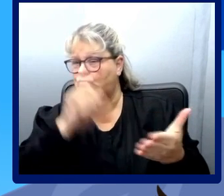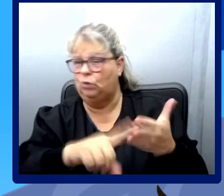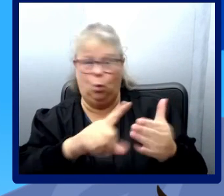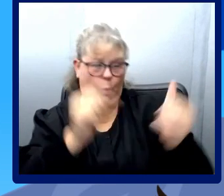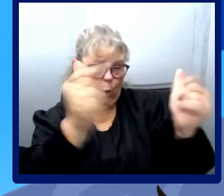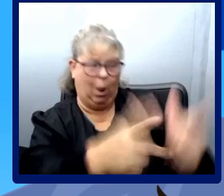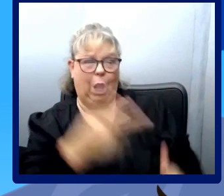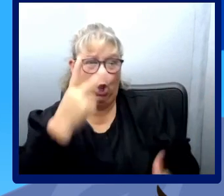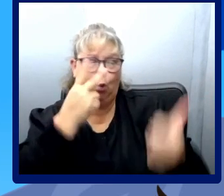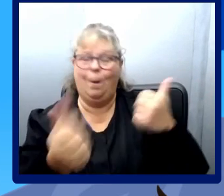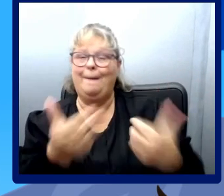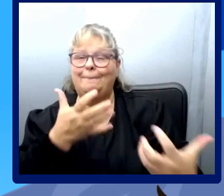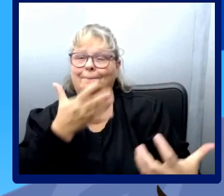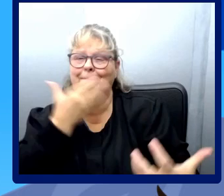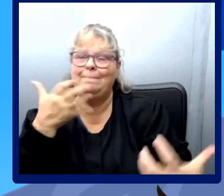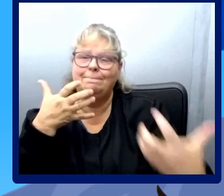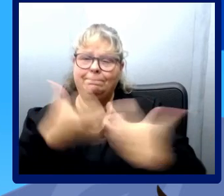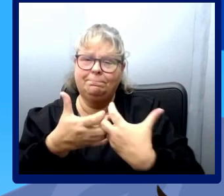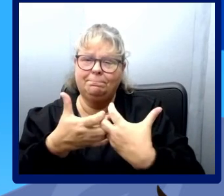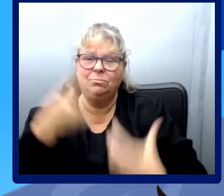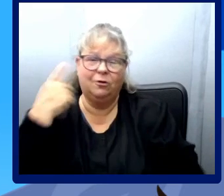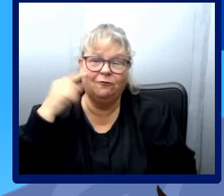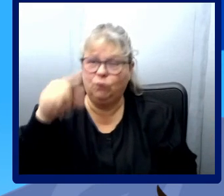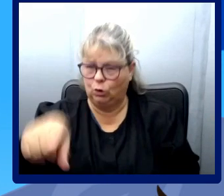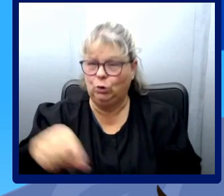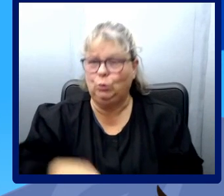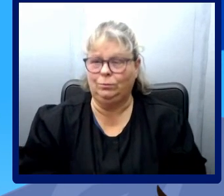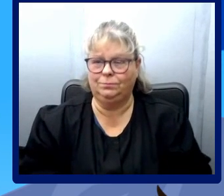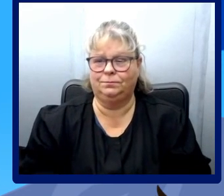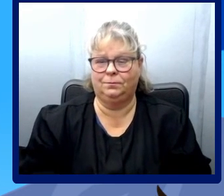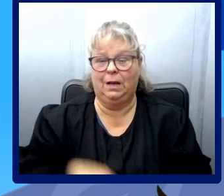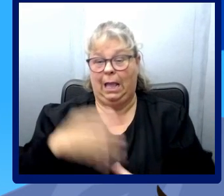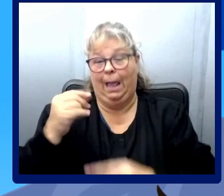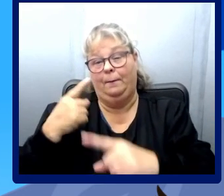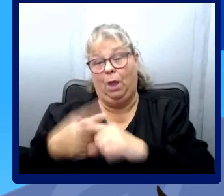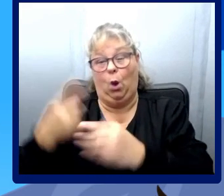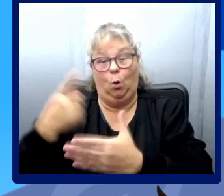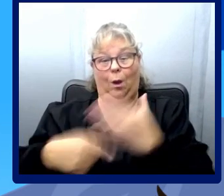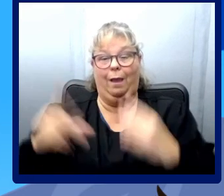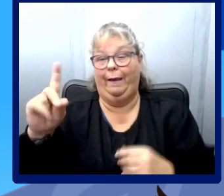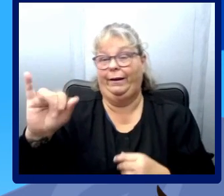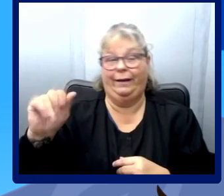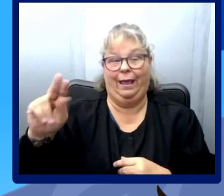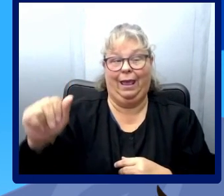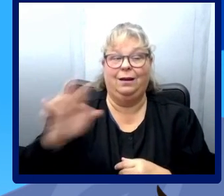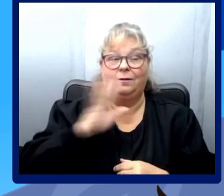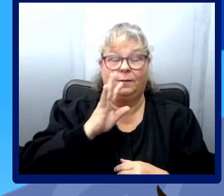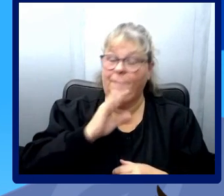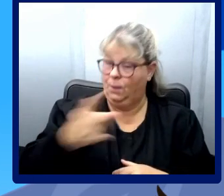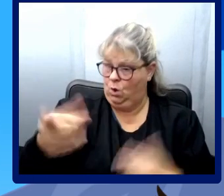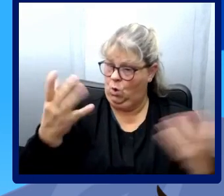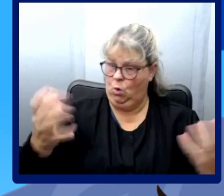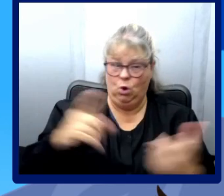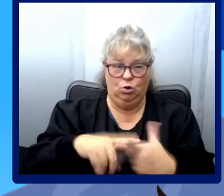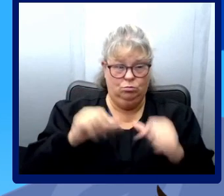para ustedes además de lo que Diana mencionó. ¿Y quieren continuar su viaje a Salesforce Lab hoy?